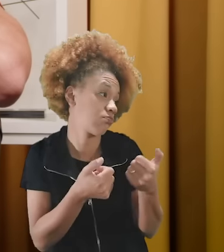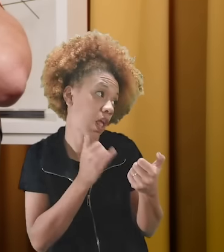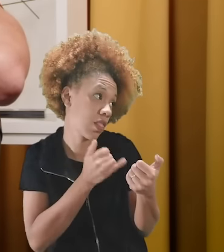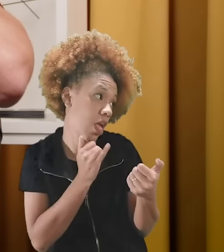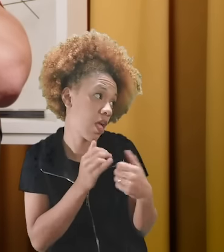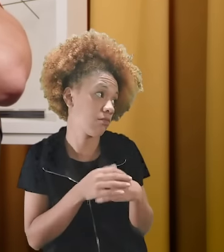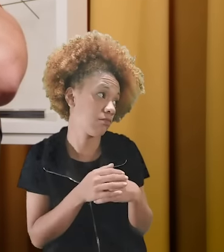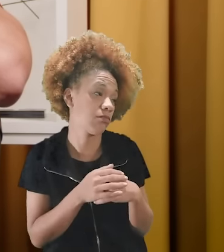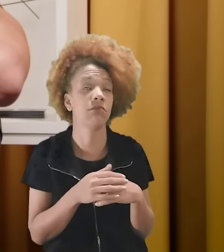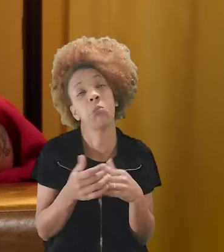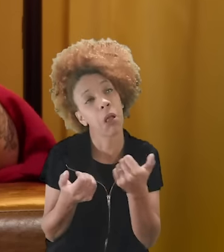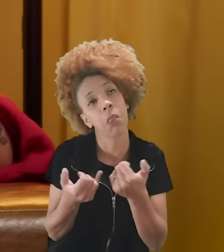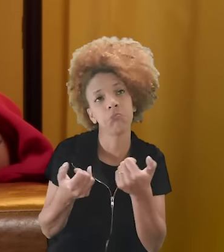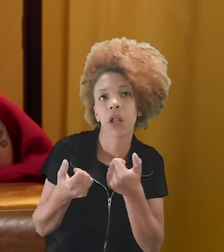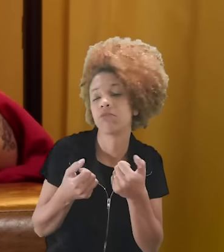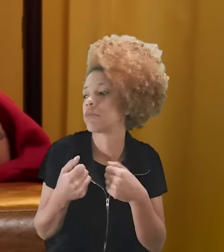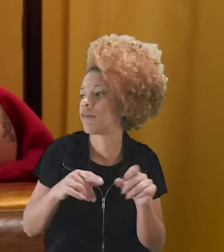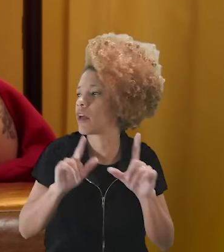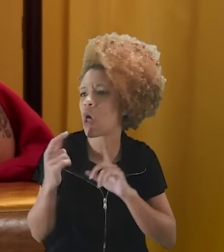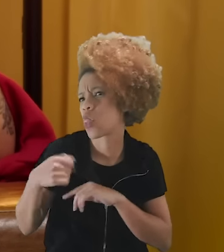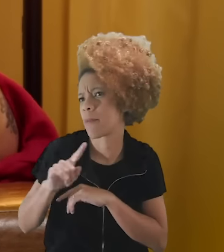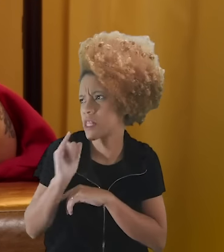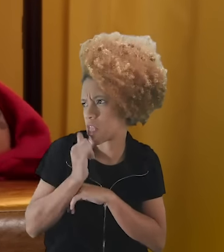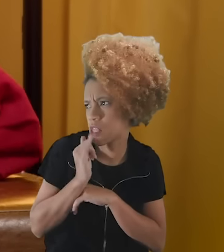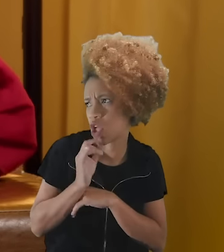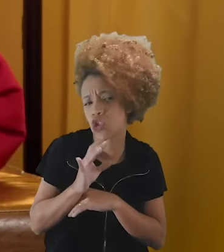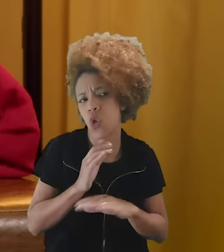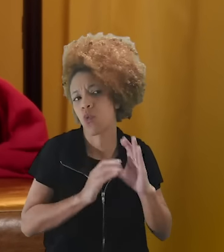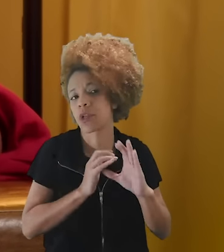narrando a v matar el tal P vê o seu rostinho precisa nem arras Pode só ter sua comunicação